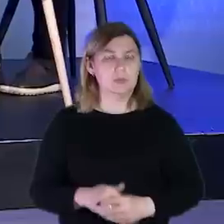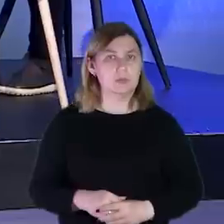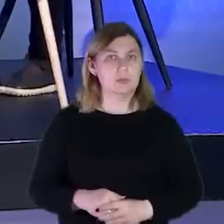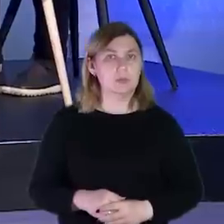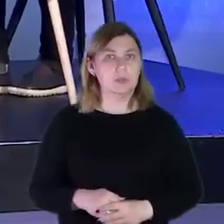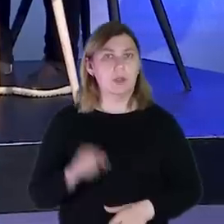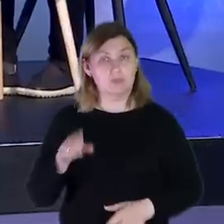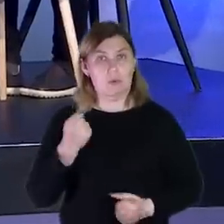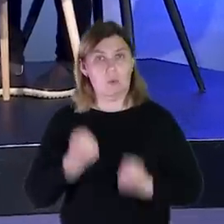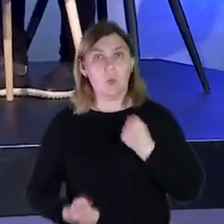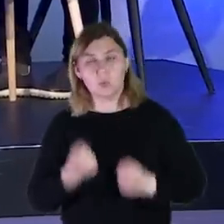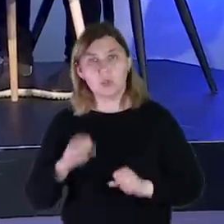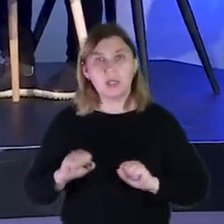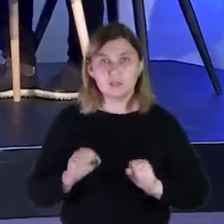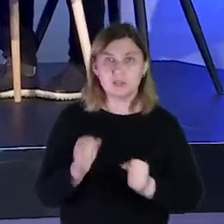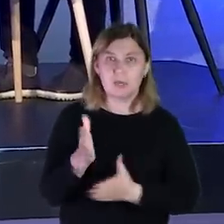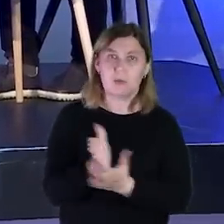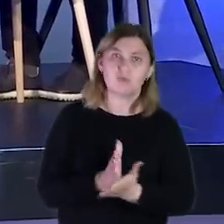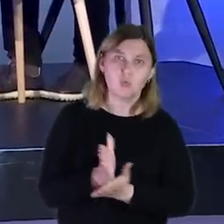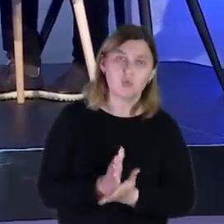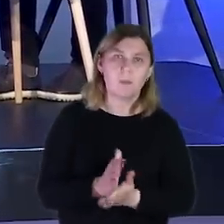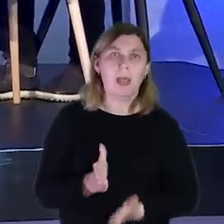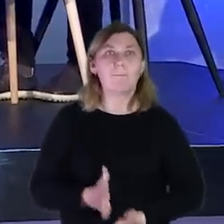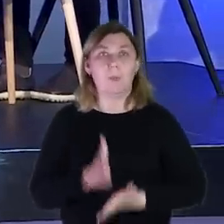To utrudnia działanie służb, pomaga im?